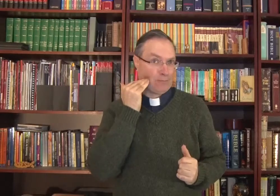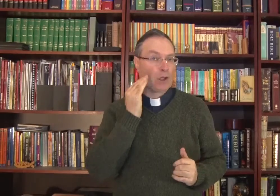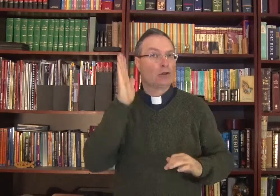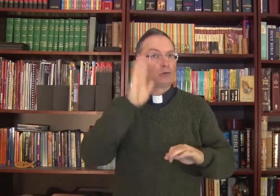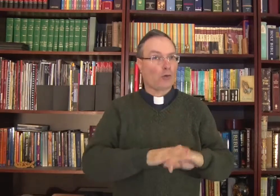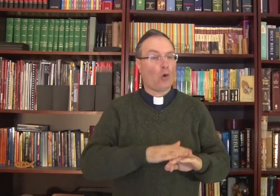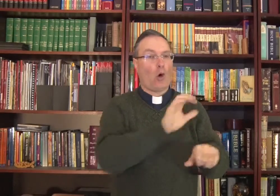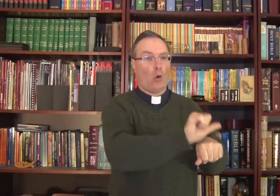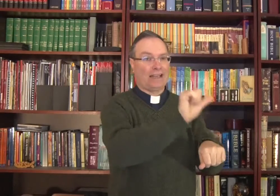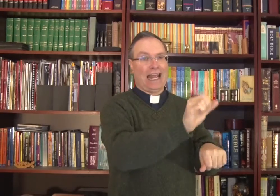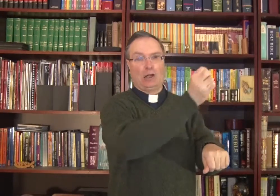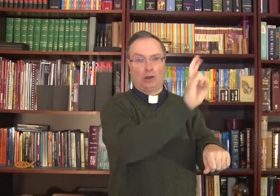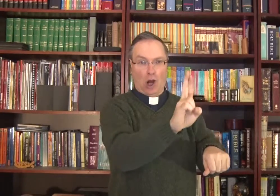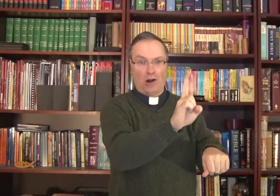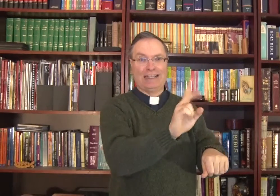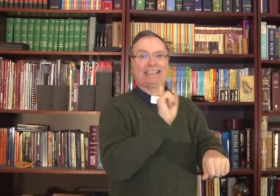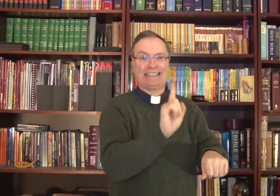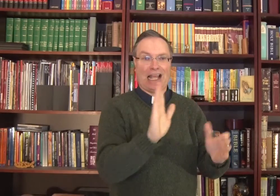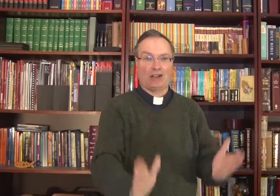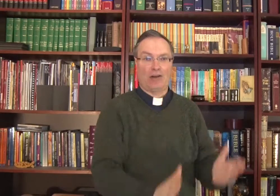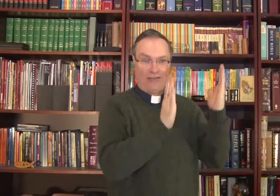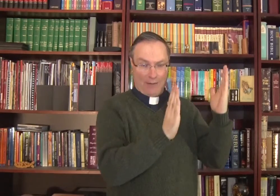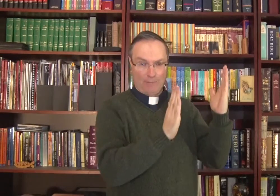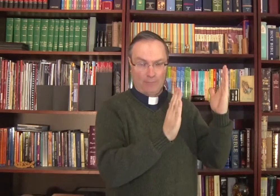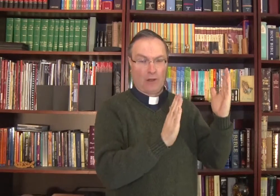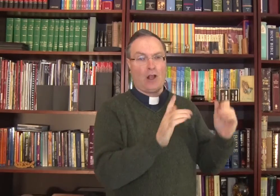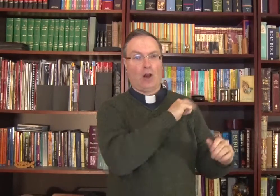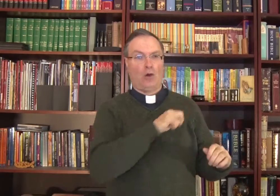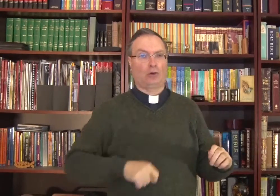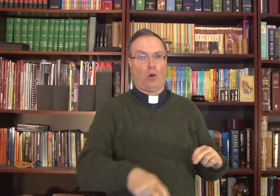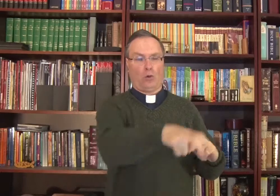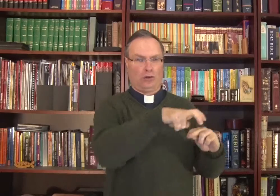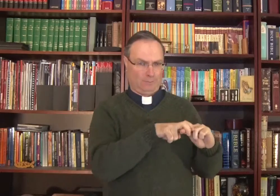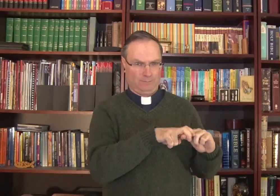sur l’autel d’or qui est devant le trône.